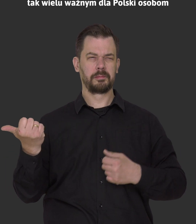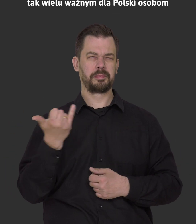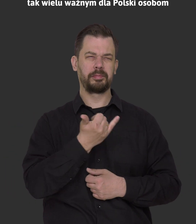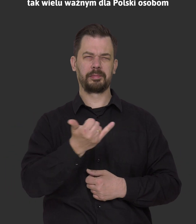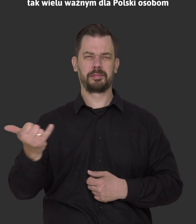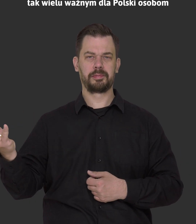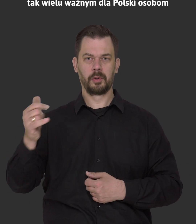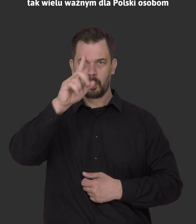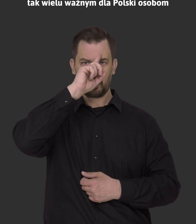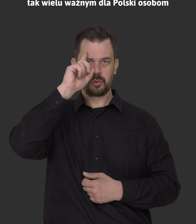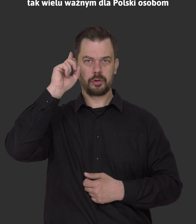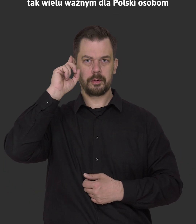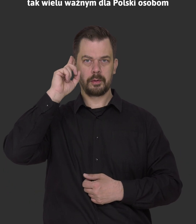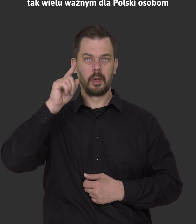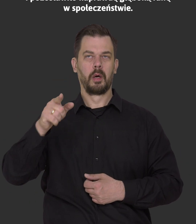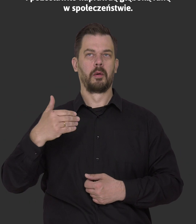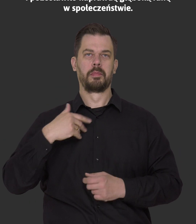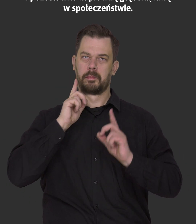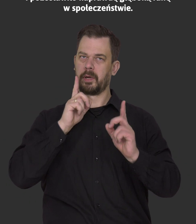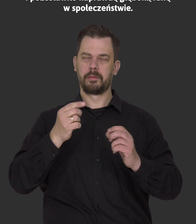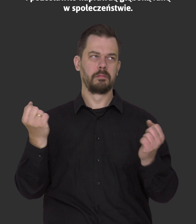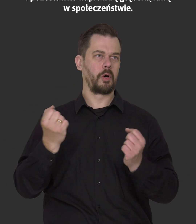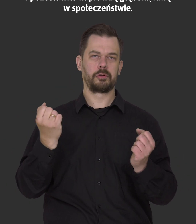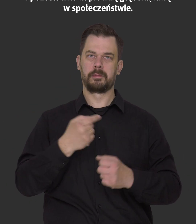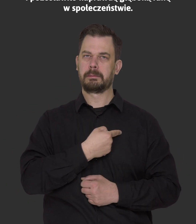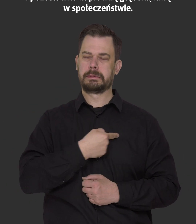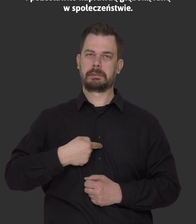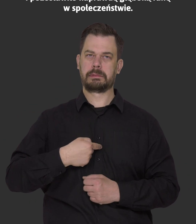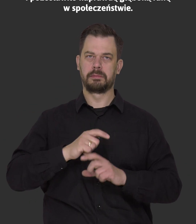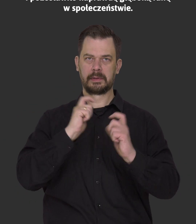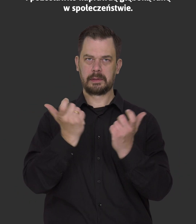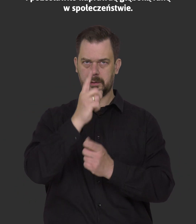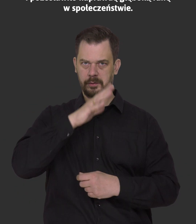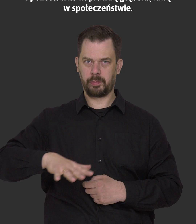tak wielu ważnym dla Polski osobom i pozostawiło naprawdę głęboką ranę w społeczeństwie.